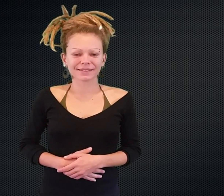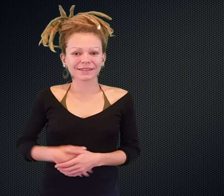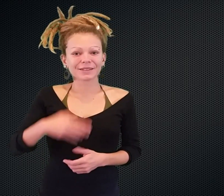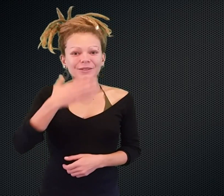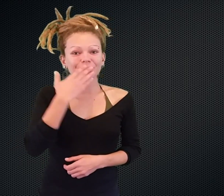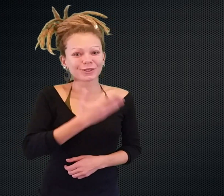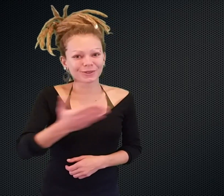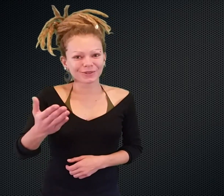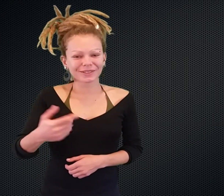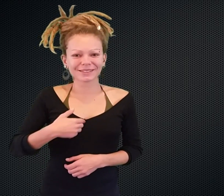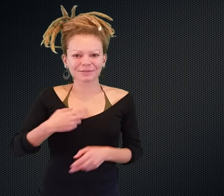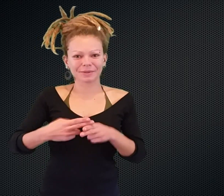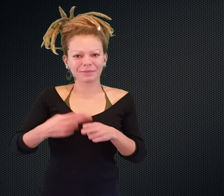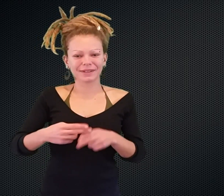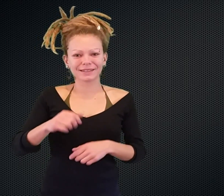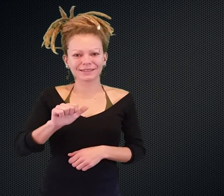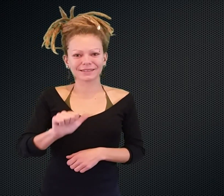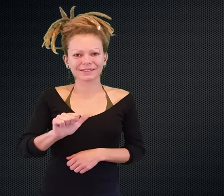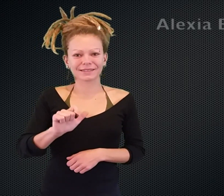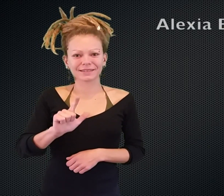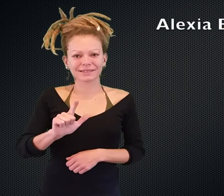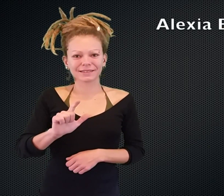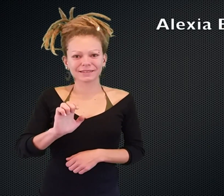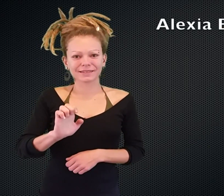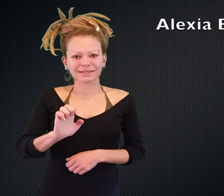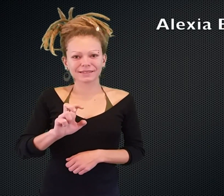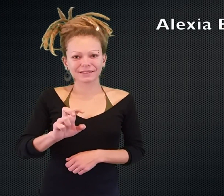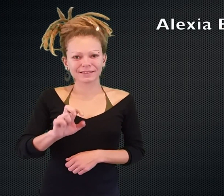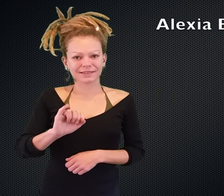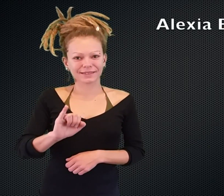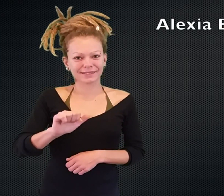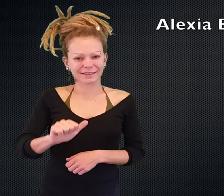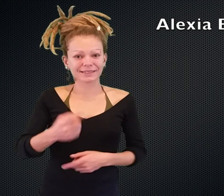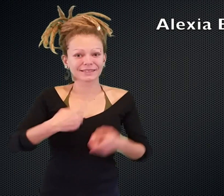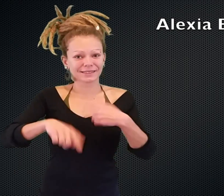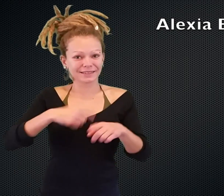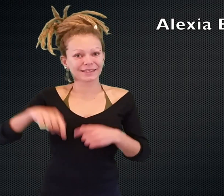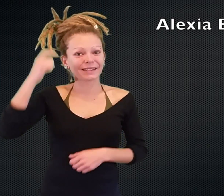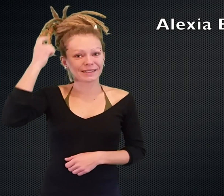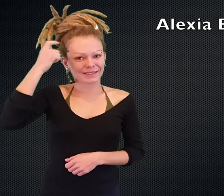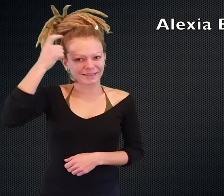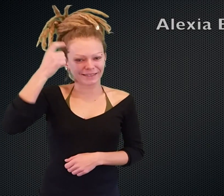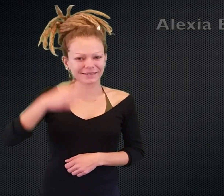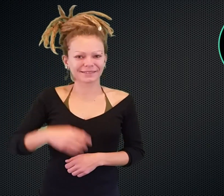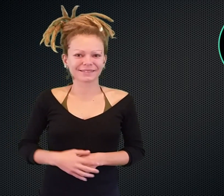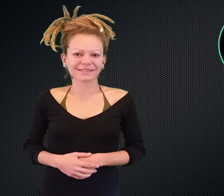Bonjour à tous, Je m'appelle A.L.E.X.I.A et mon signe est :